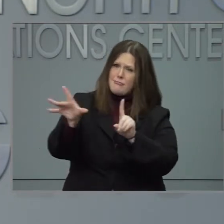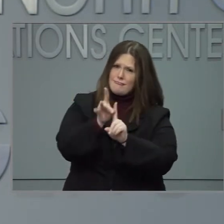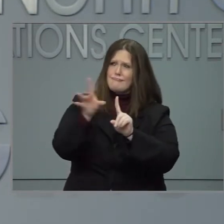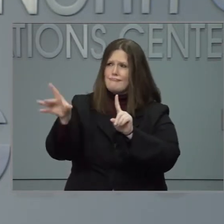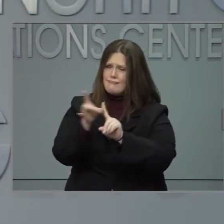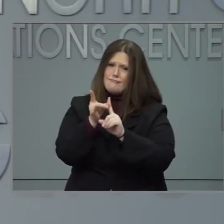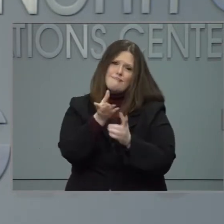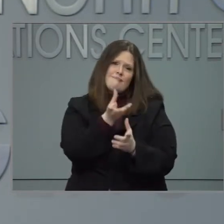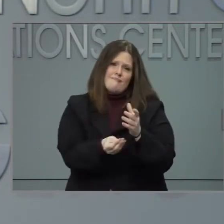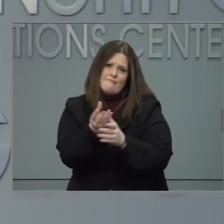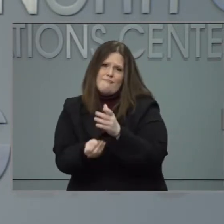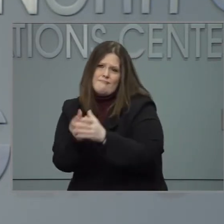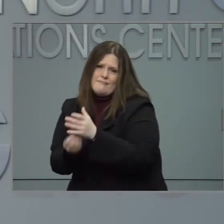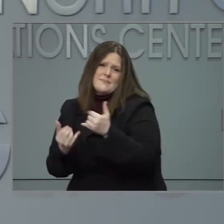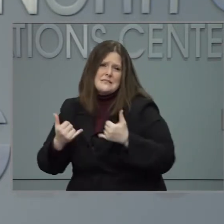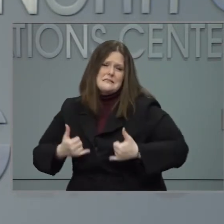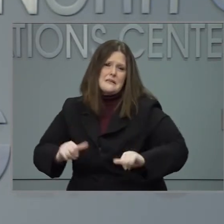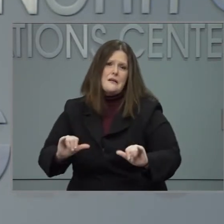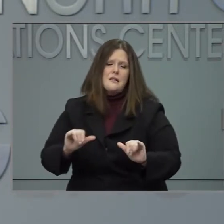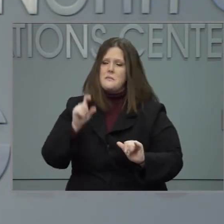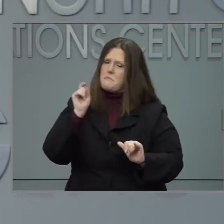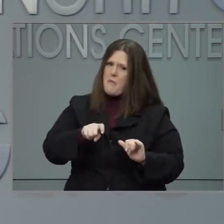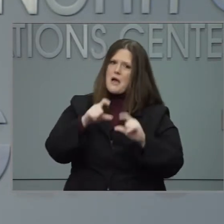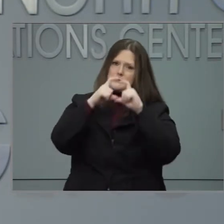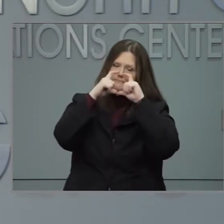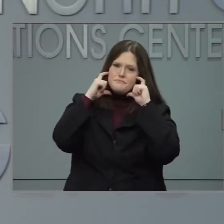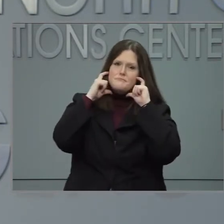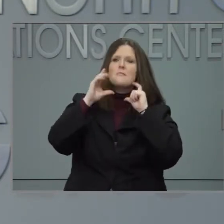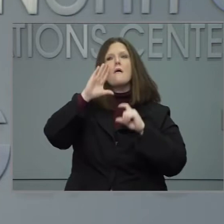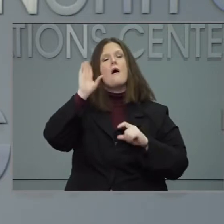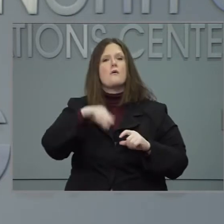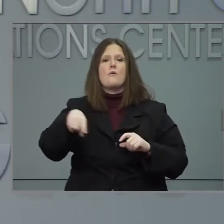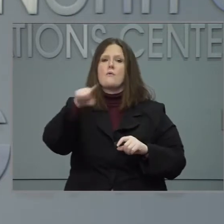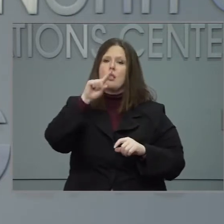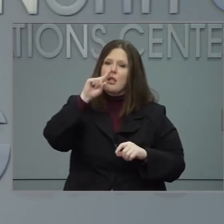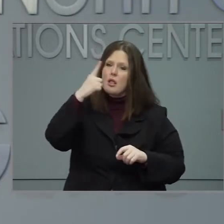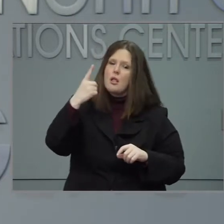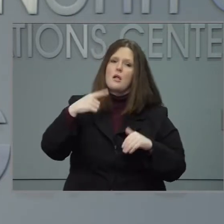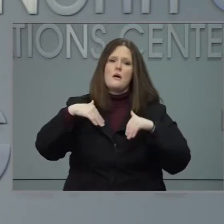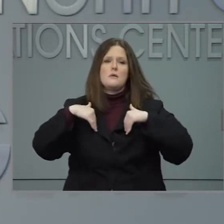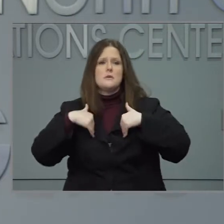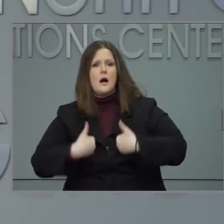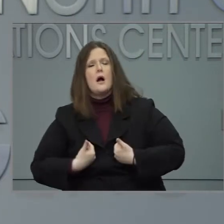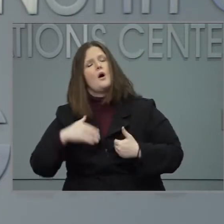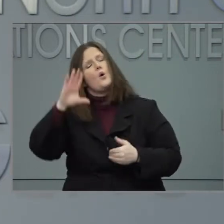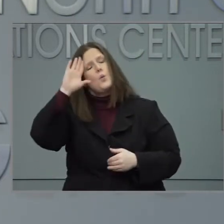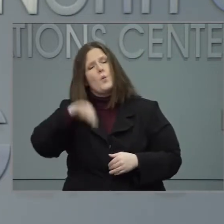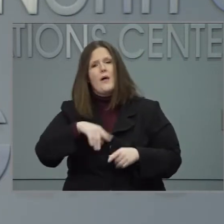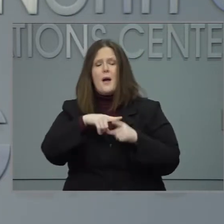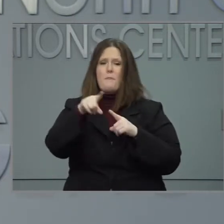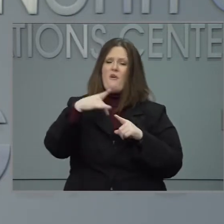Queremos seguir cuidándonos. Sin muchos de nosotros estamos cansados, pero no te vamos, debemos permitir que el